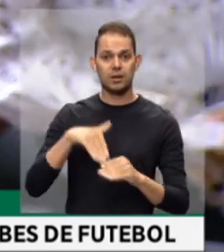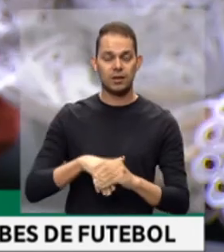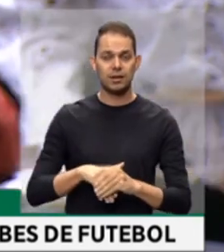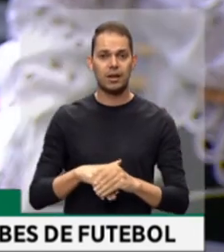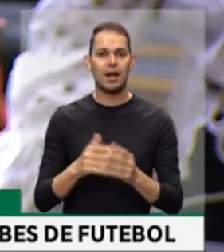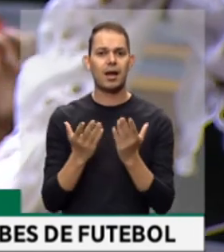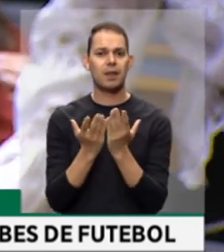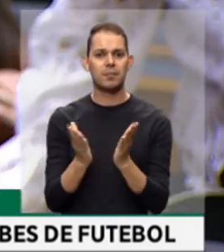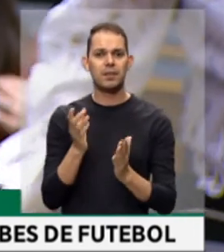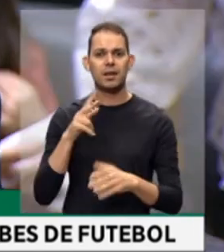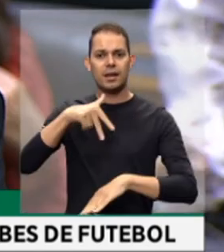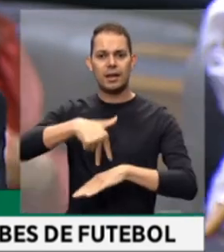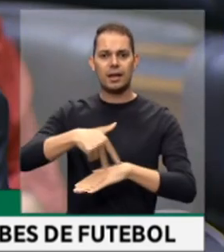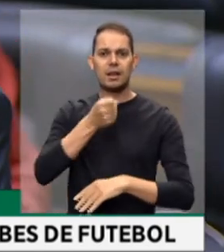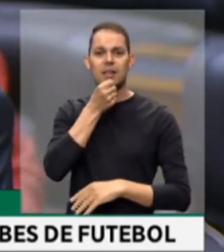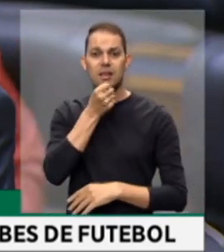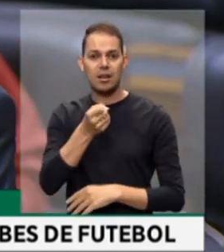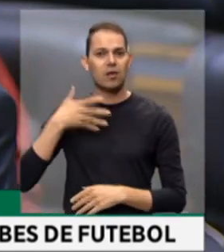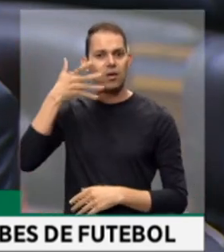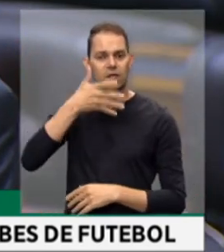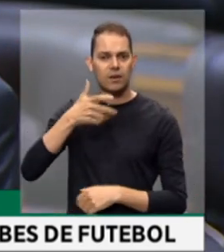QUE A GENTE FAÇA, NO PROCESSO DE VOTAÇÃO, SEJA ABERTO A